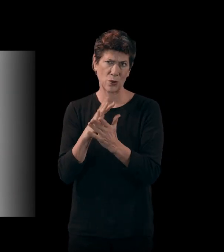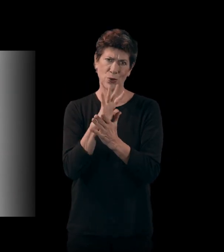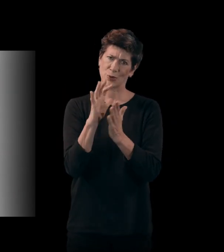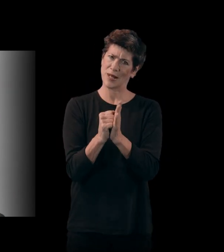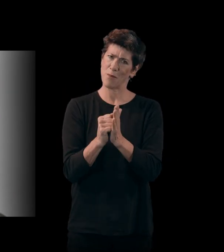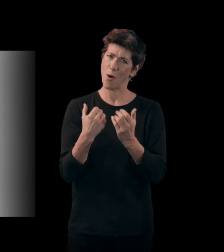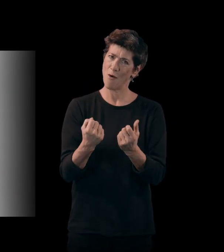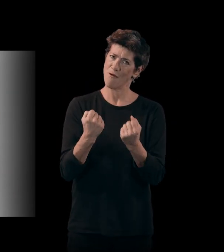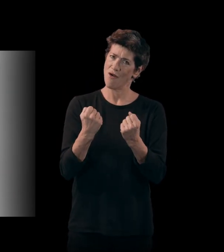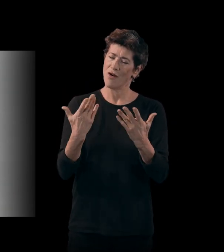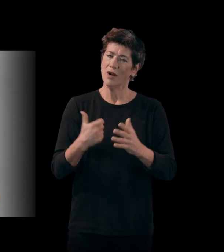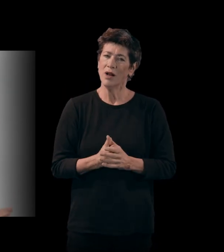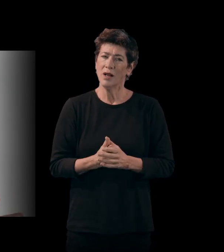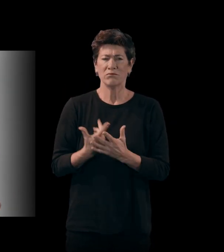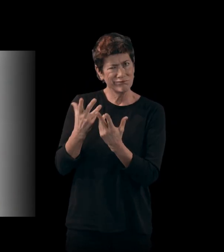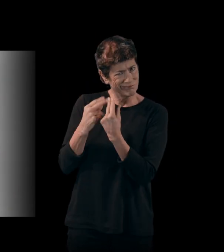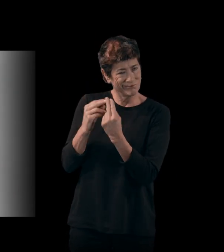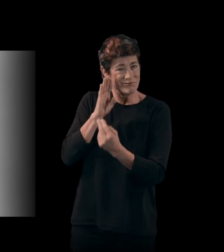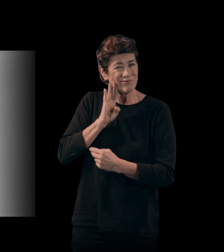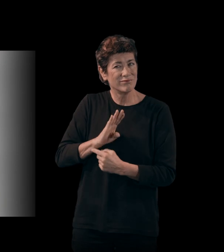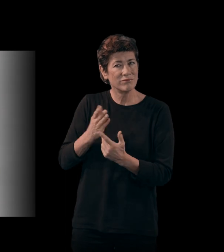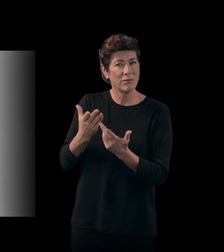contrepoint aussi. Racontez-nous un petit peu ça par rapport à…